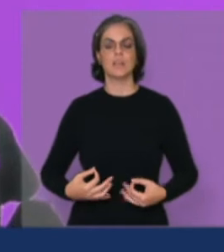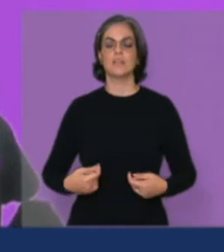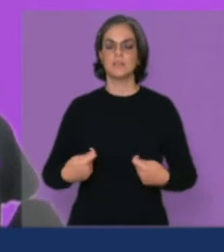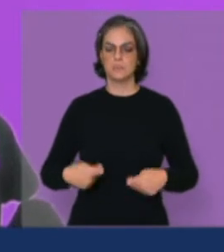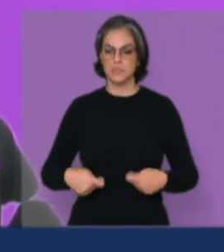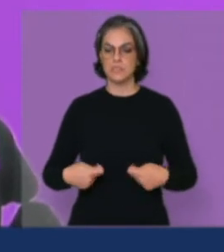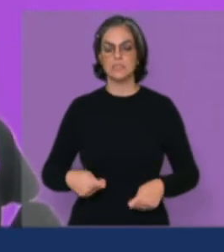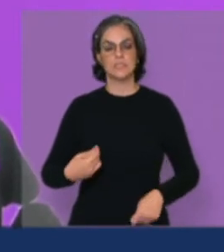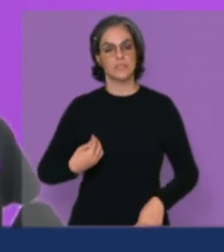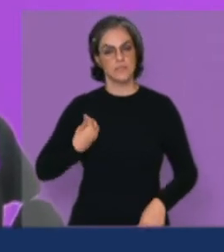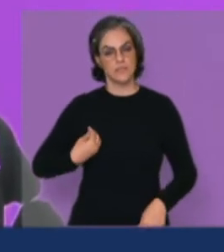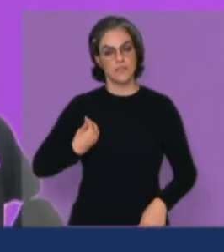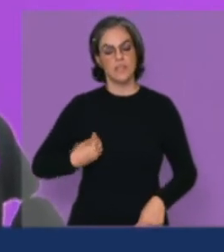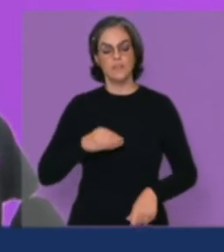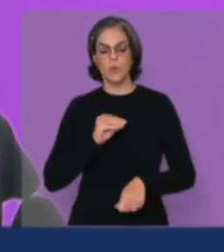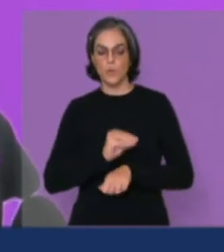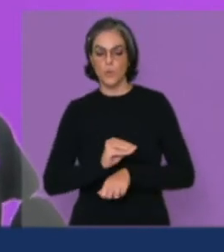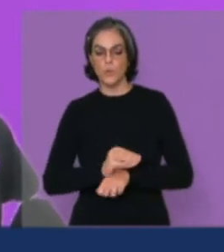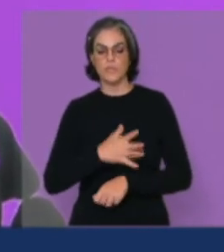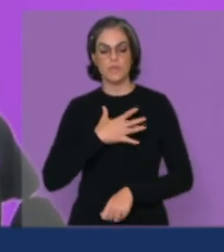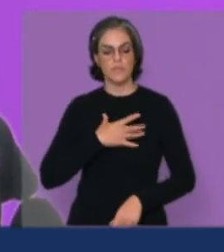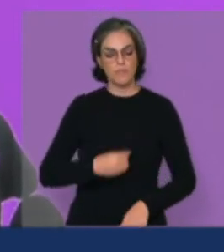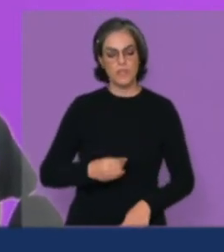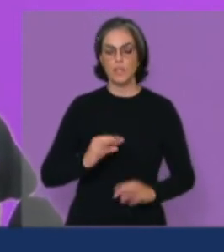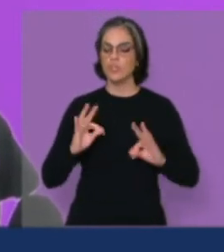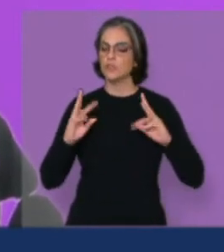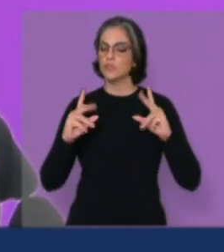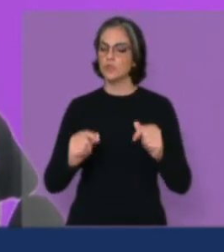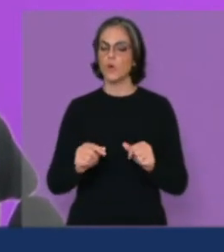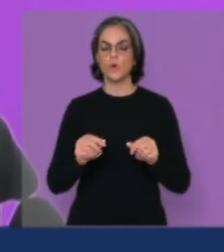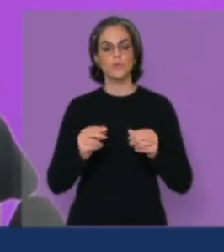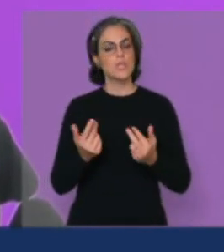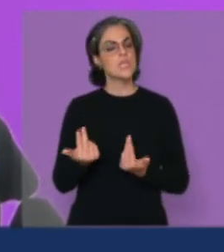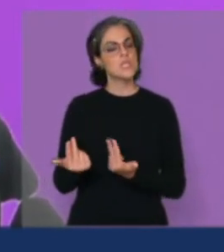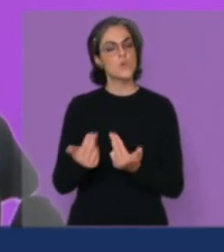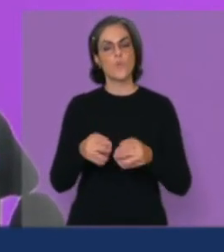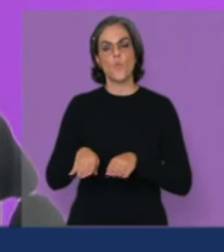E MULHERES CRIANDO FILHOS E FILHAS, TODOS TENDO DIREITOS IGUAIS PERANTE A LEI, ISSO QUE NÓS QUEREMOS, PORQUE... O